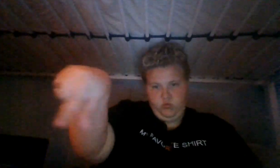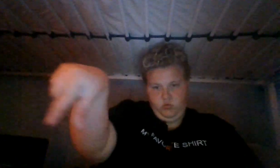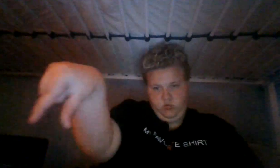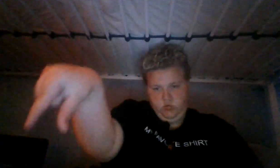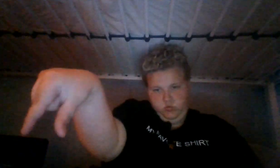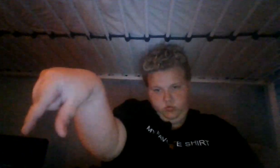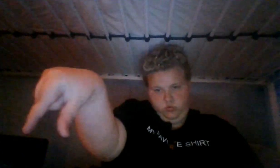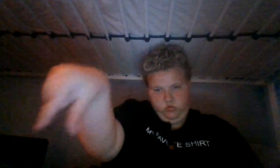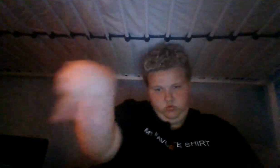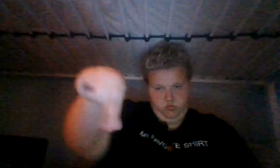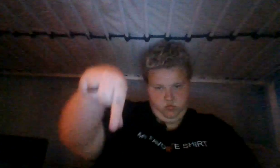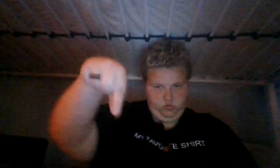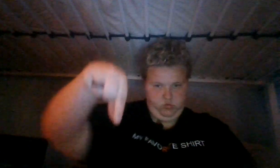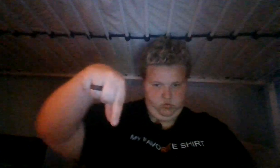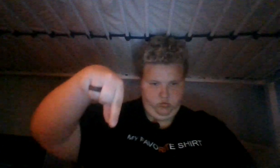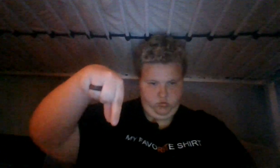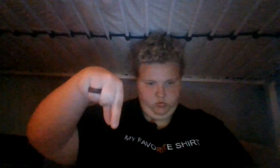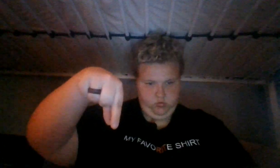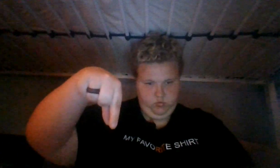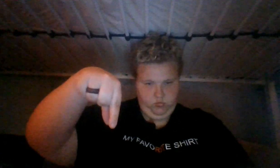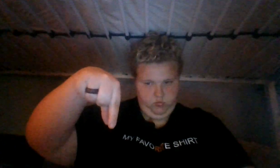Q